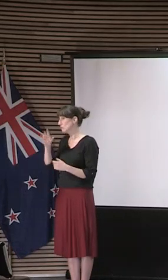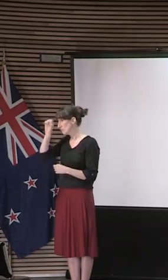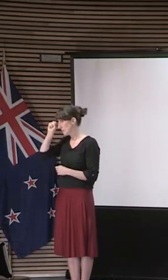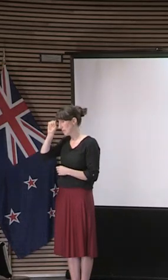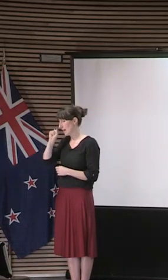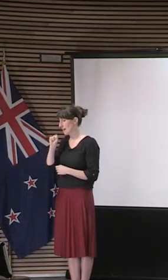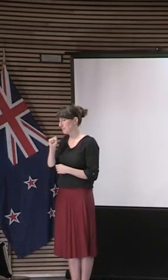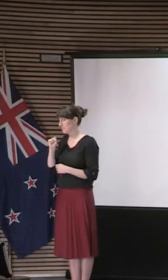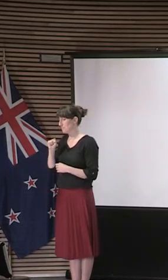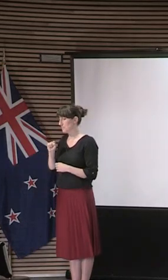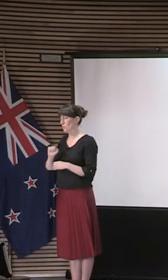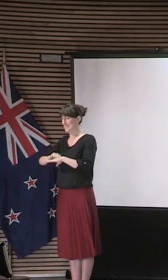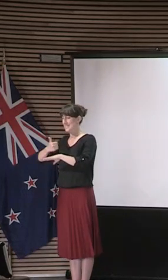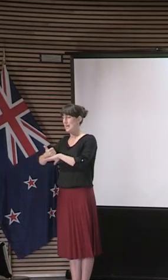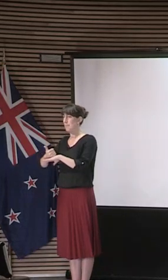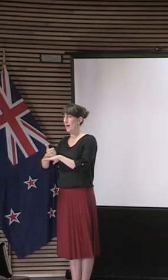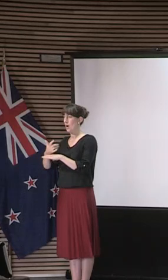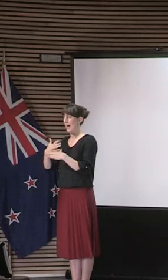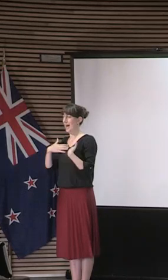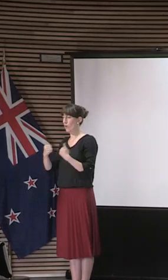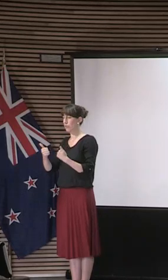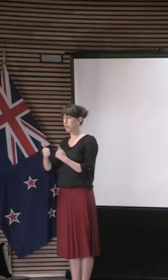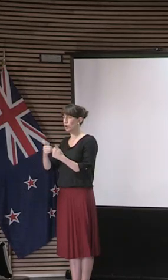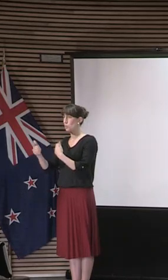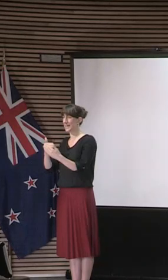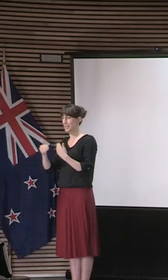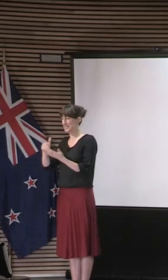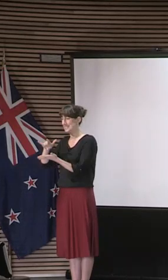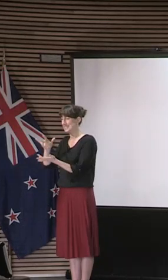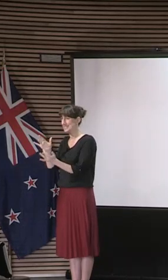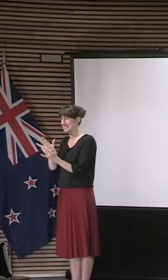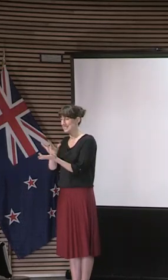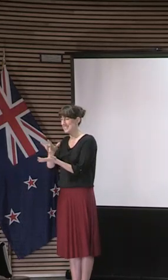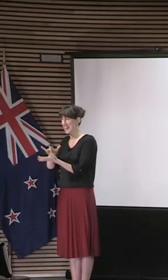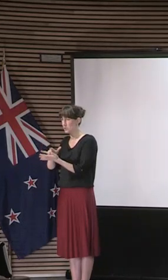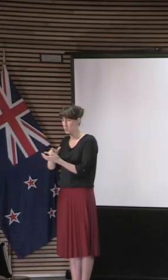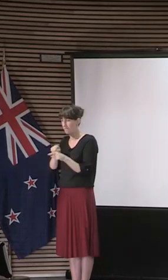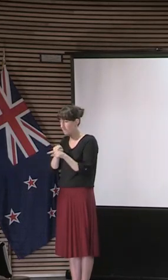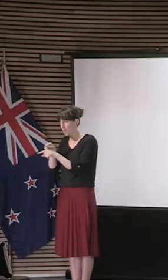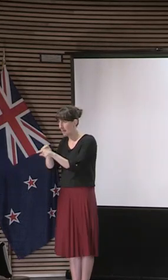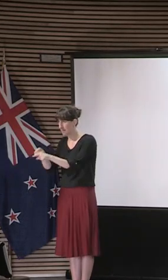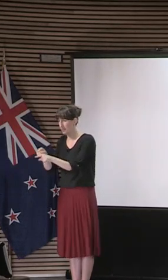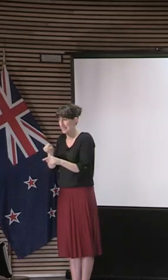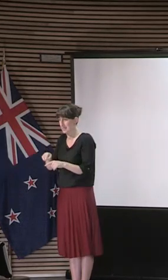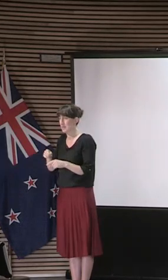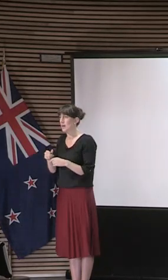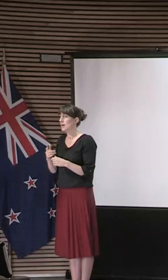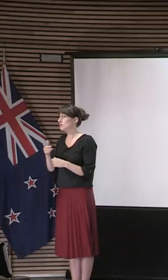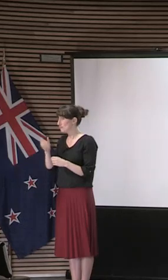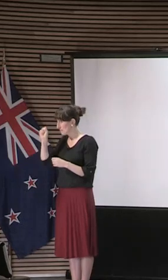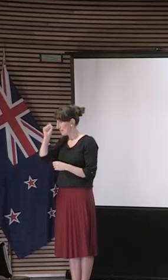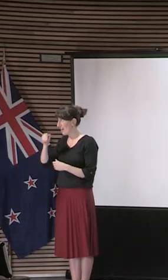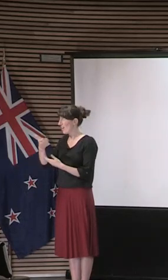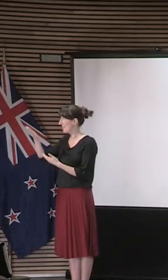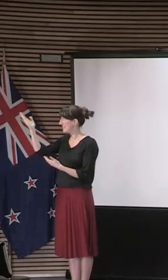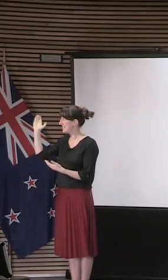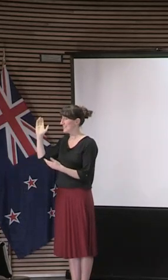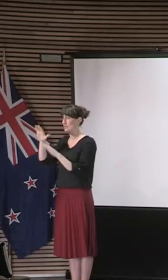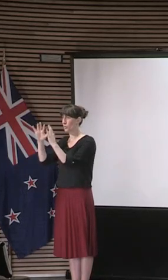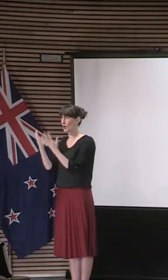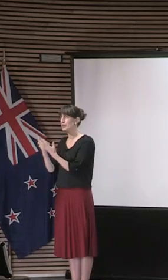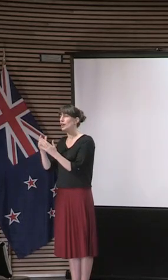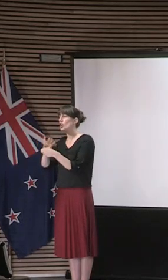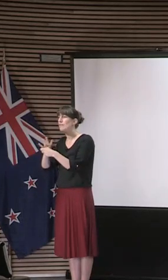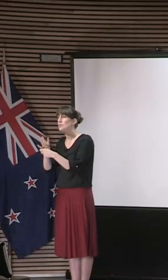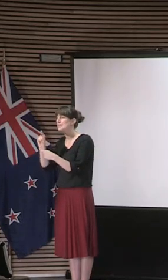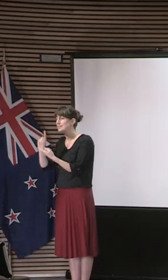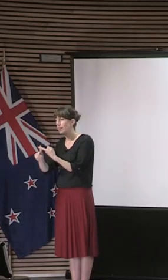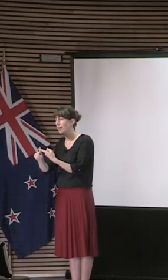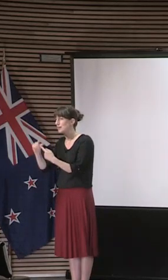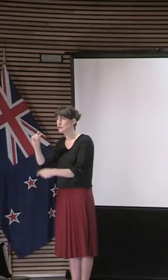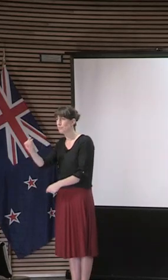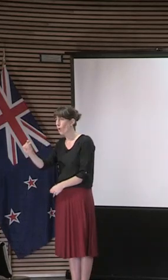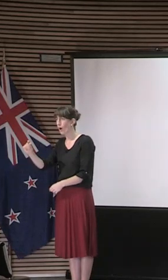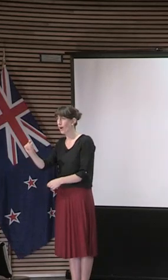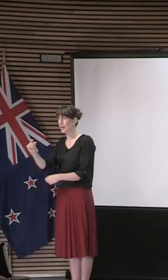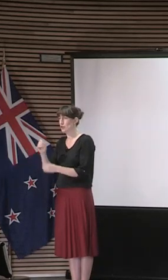ano i nga korero kotahi. Ki taku